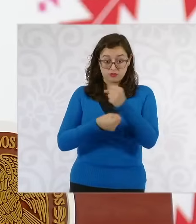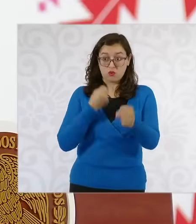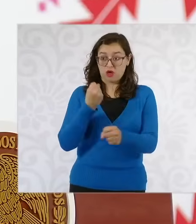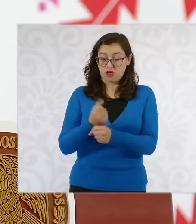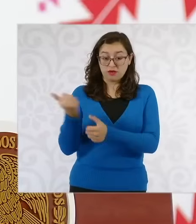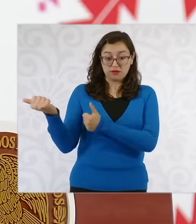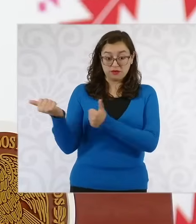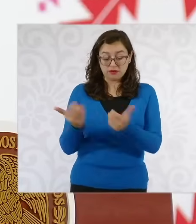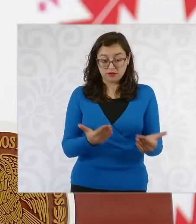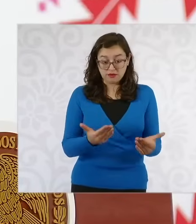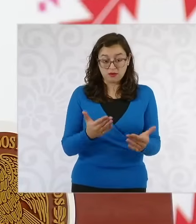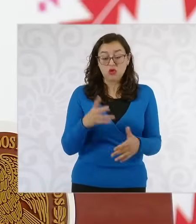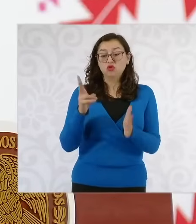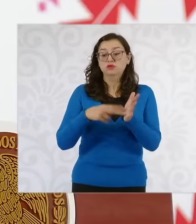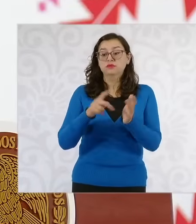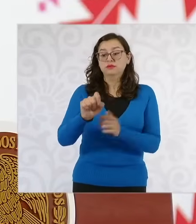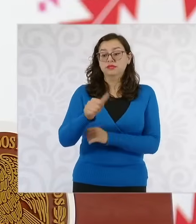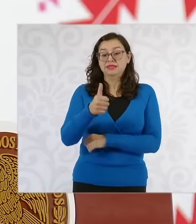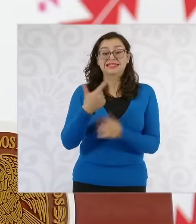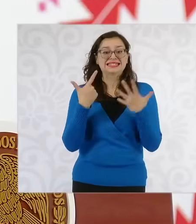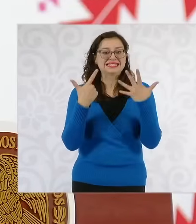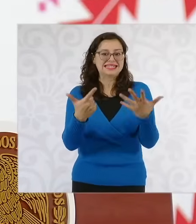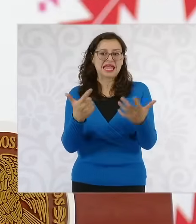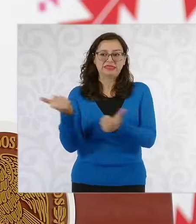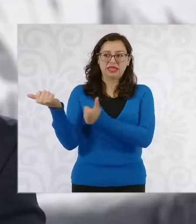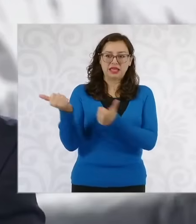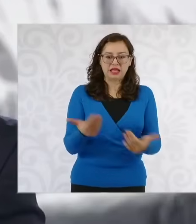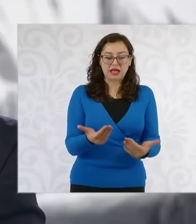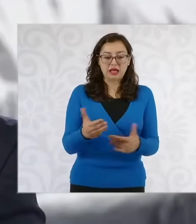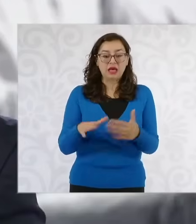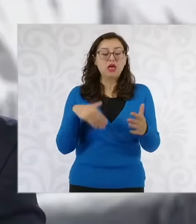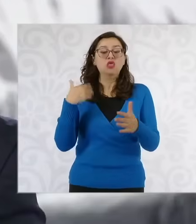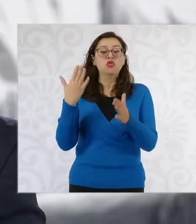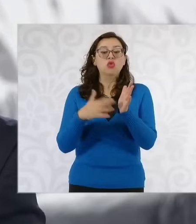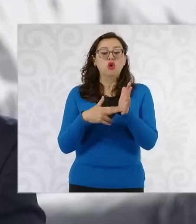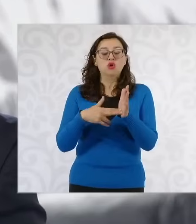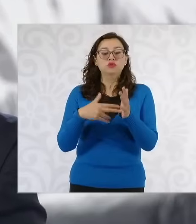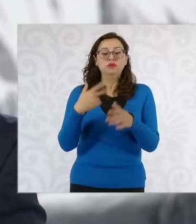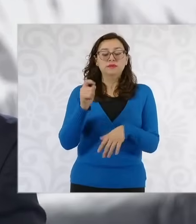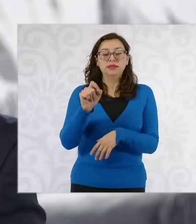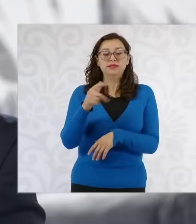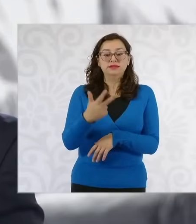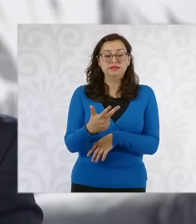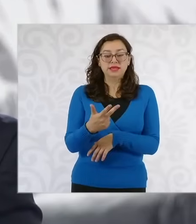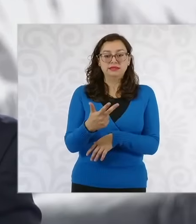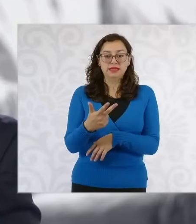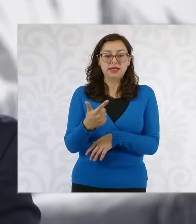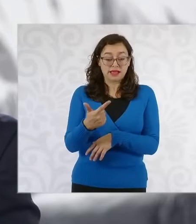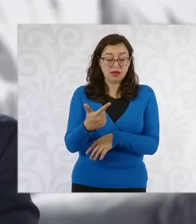siete aeronaves para el 2026 y ocho aviones para el 2027 para estar complementando y poder nosotros